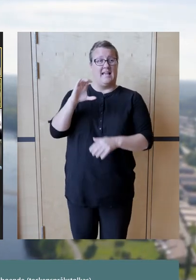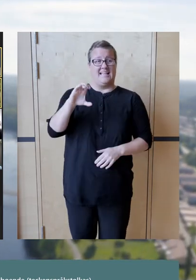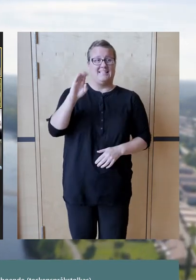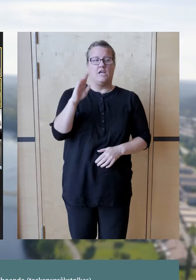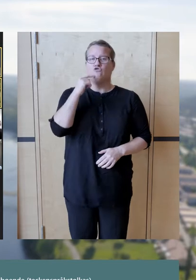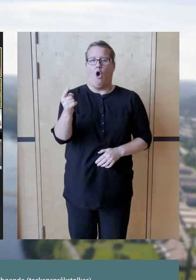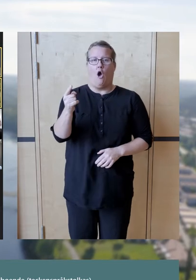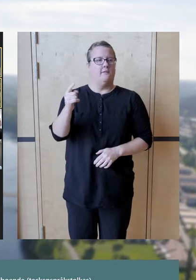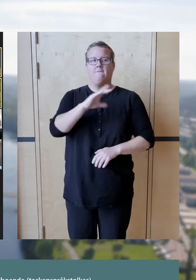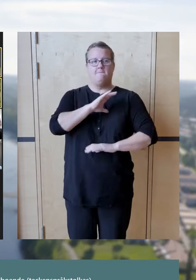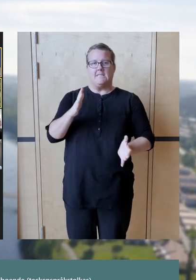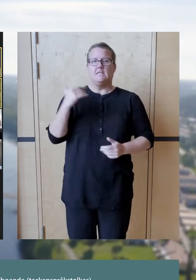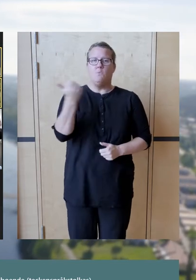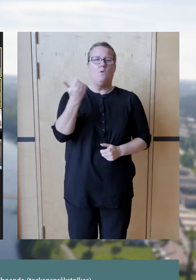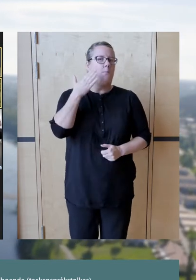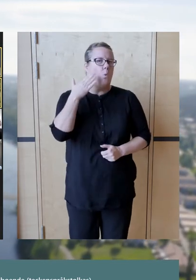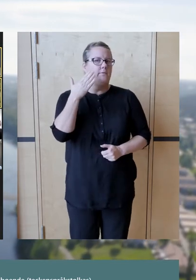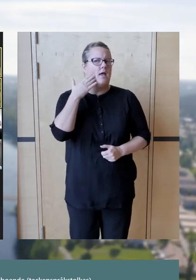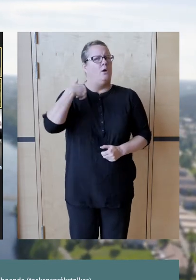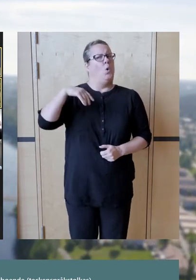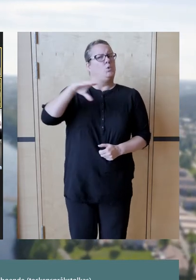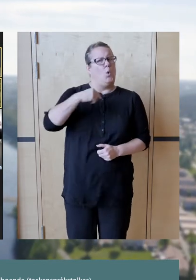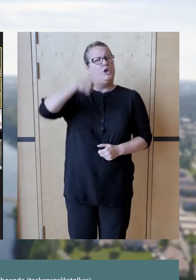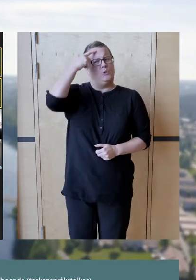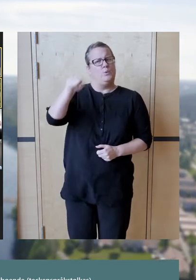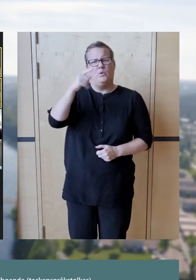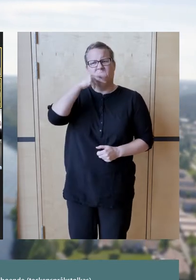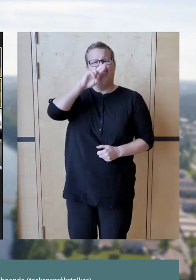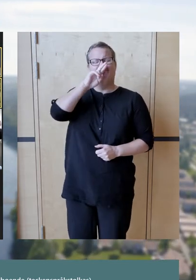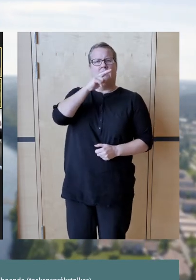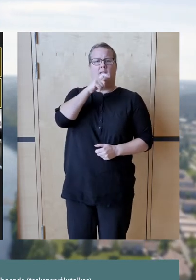Säga att missförstå lite vad vi har sagt är missförstådd datat lite grann